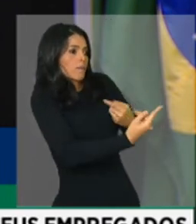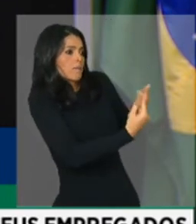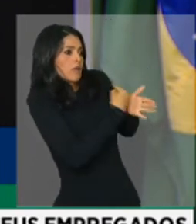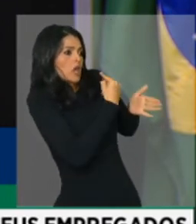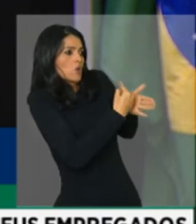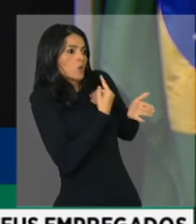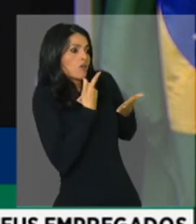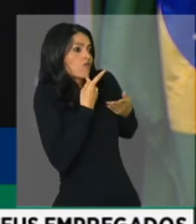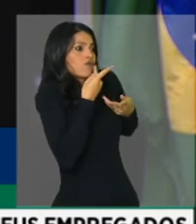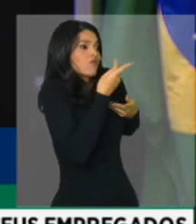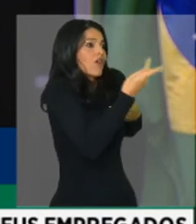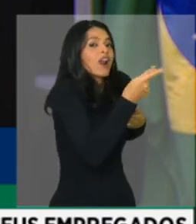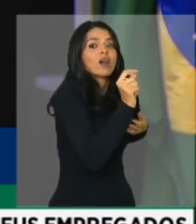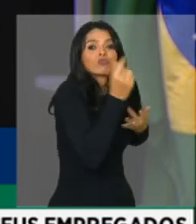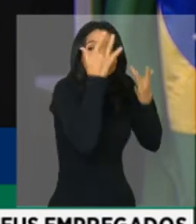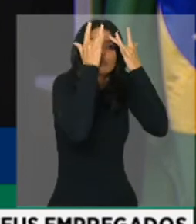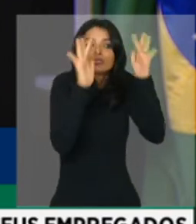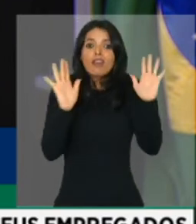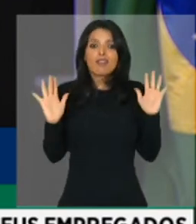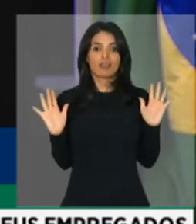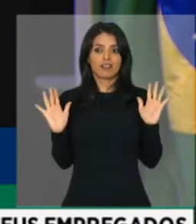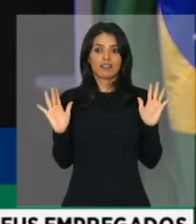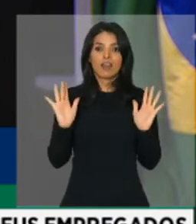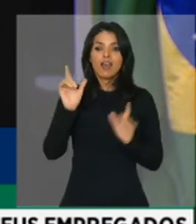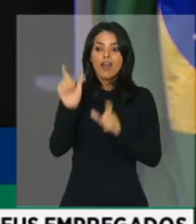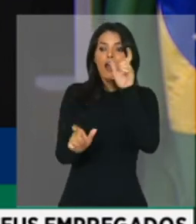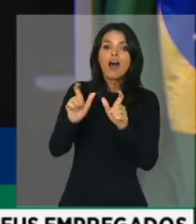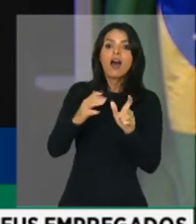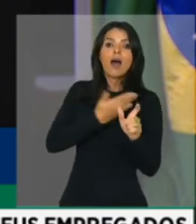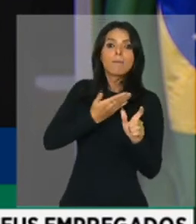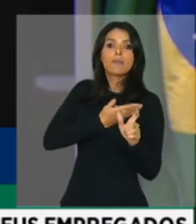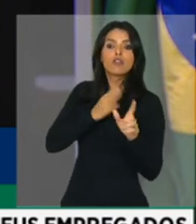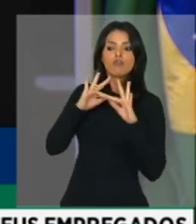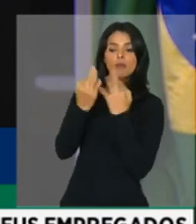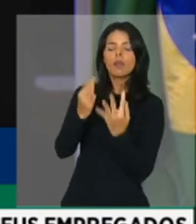PARA A MINHA REGIÃO. ESTAMOS PERDENDO OS AMIGOS, PARENTES, FAMÍLIAS SENDO DESTRUÍDAS